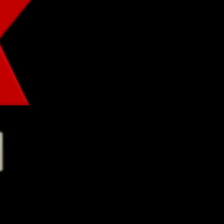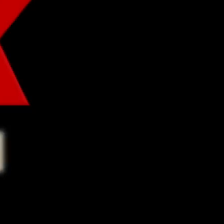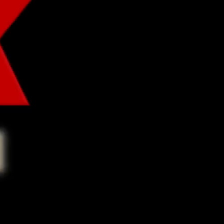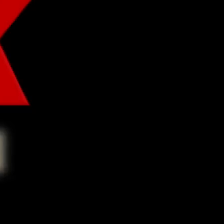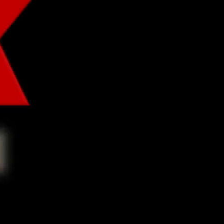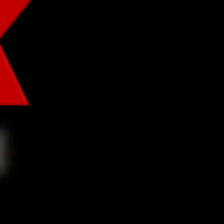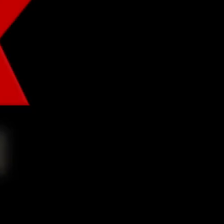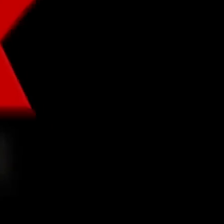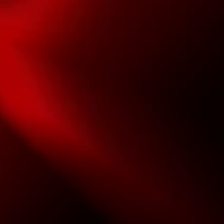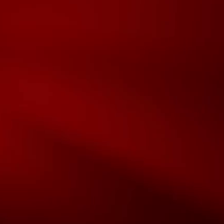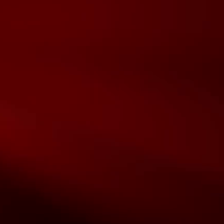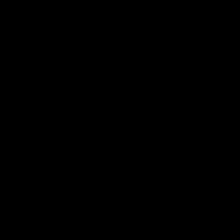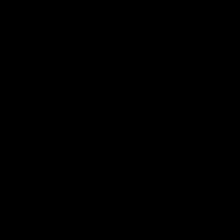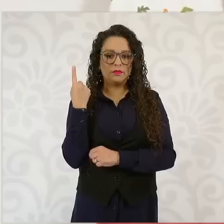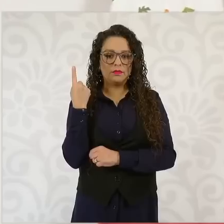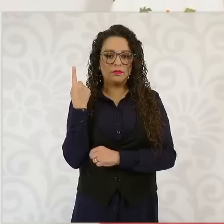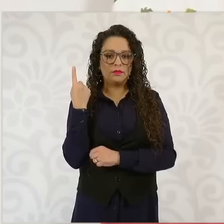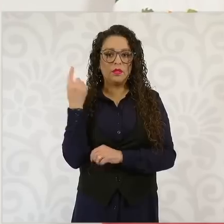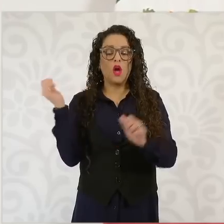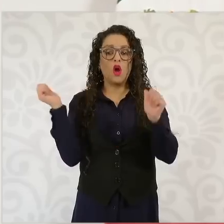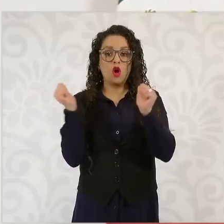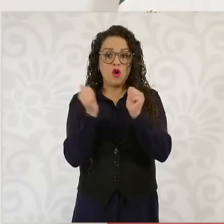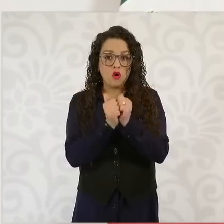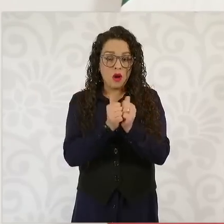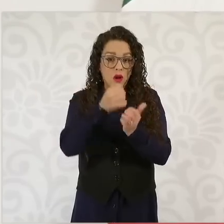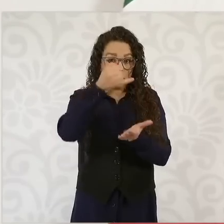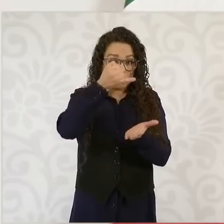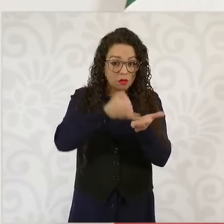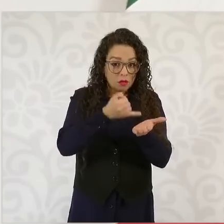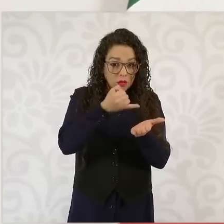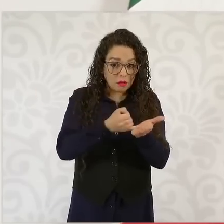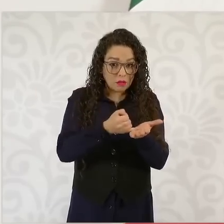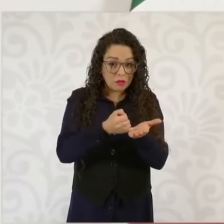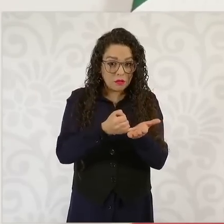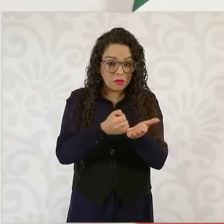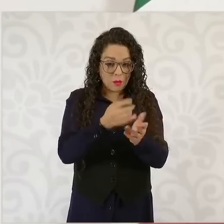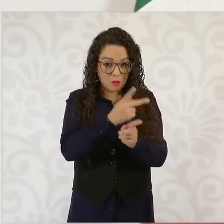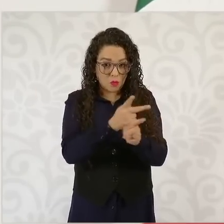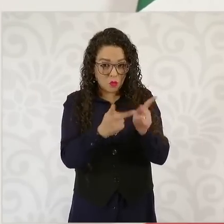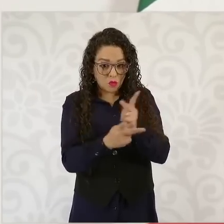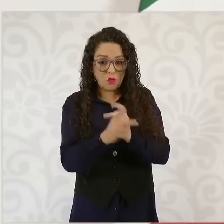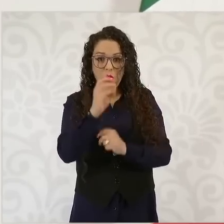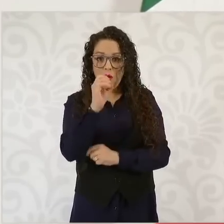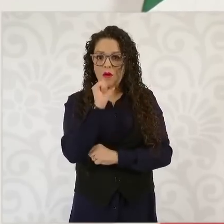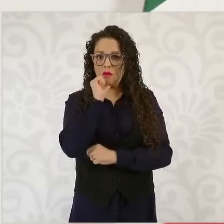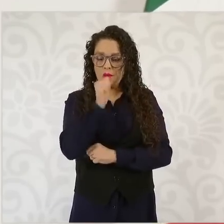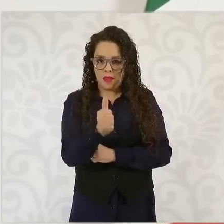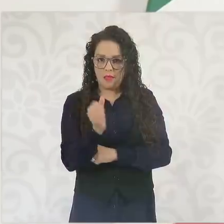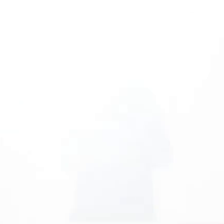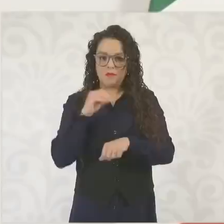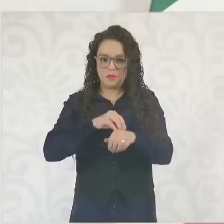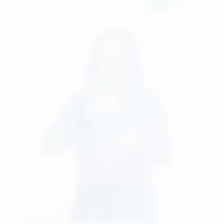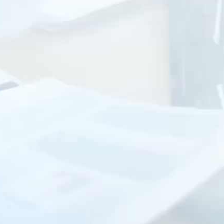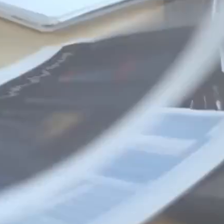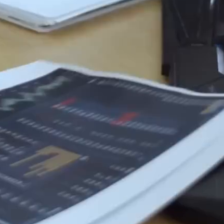[Música] [Aplausos] el secretario de economía de México Marcelo ebrard Consideró que los aranceles